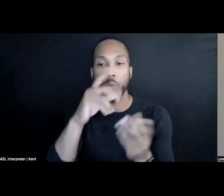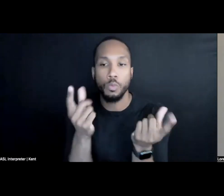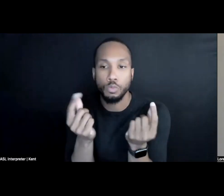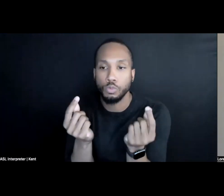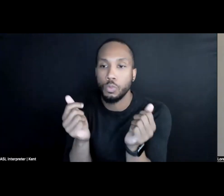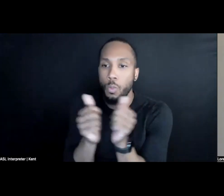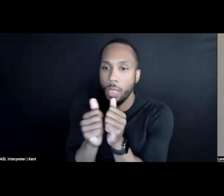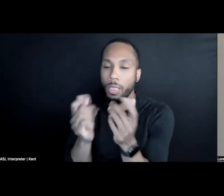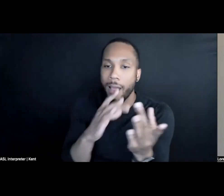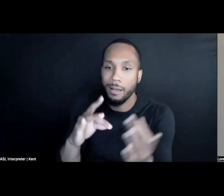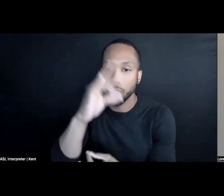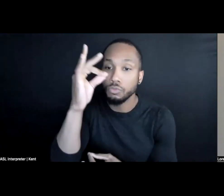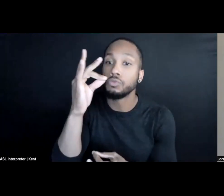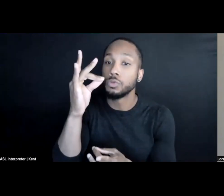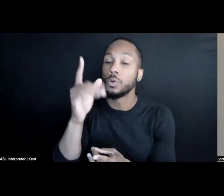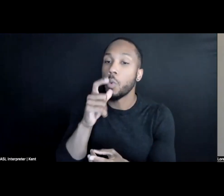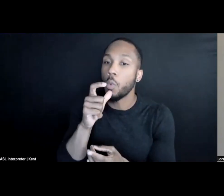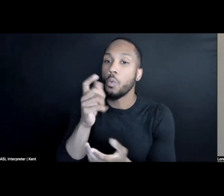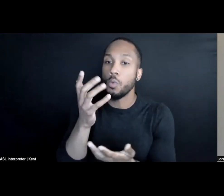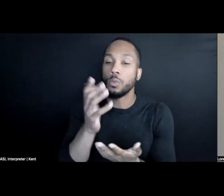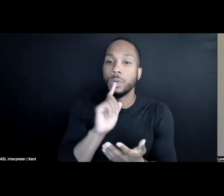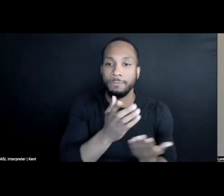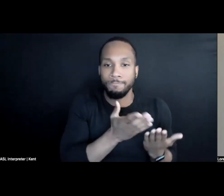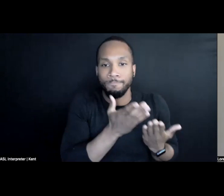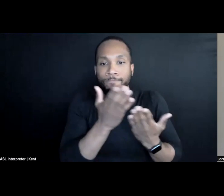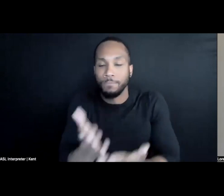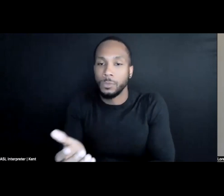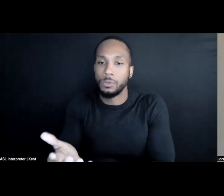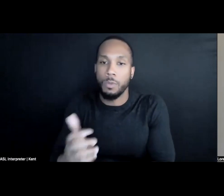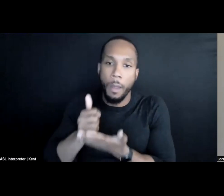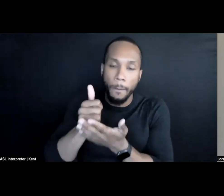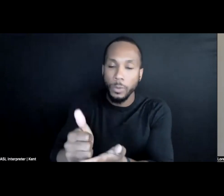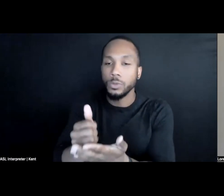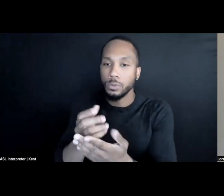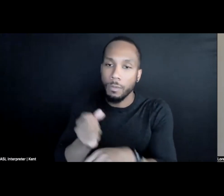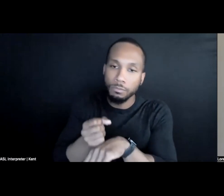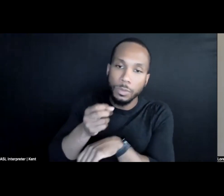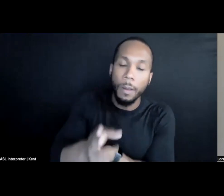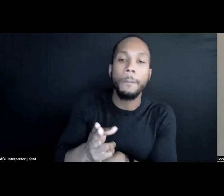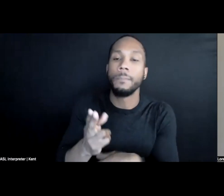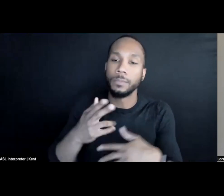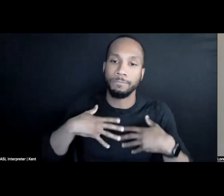que te ayudaron a sobrellevar la miseria en tu primera casa.